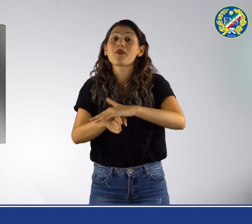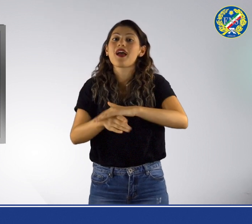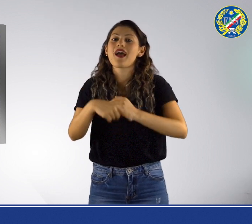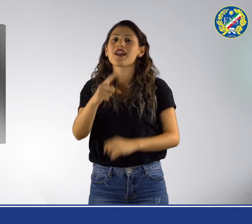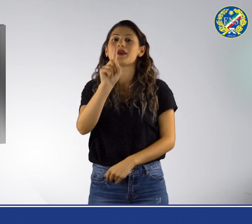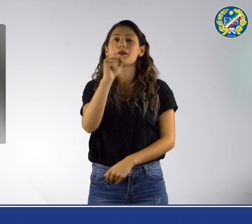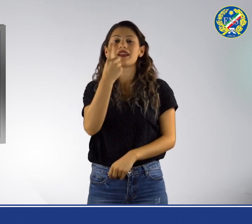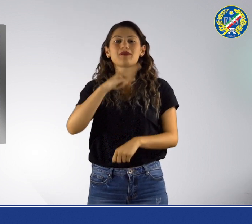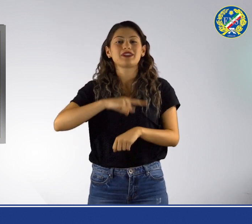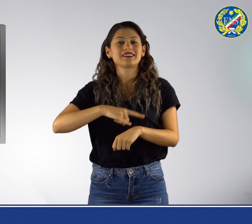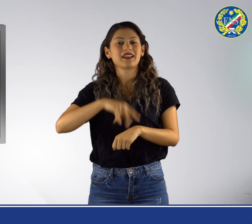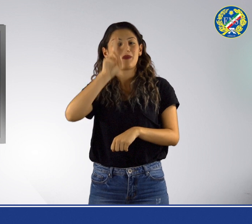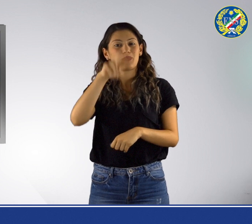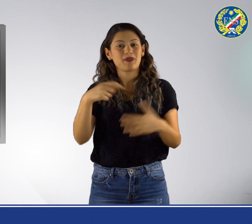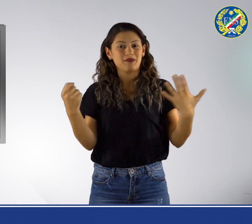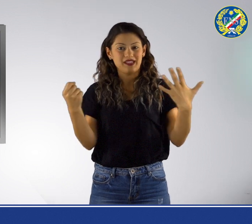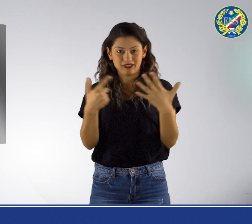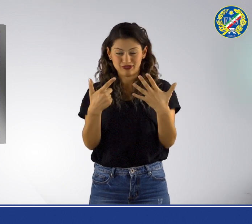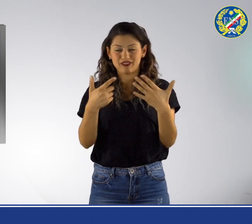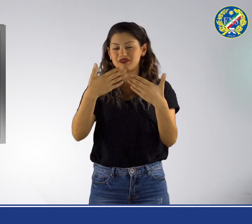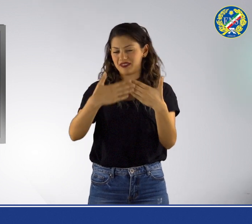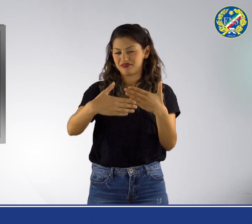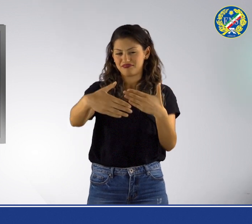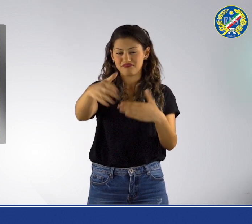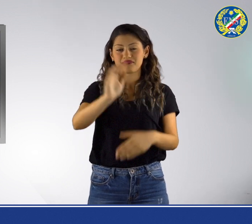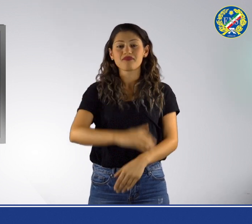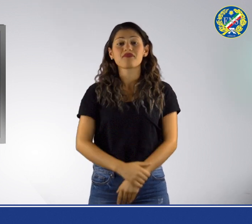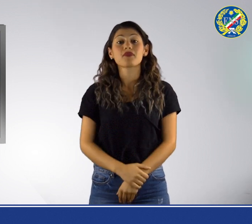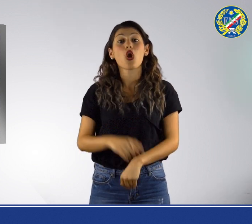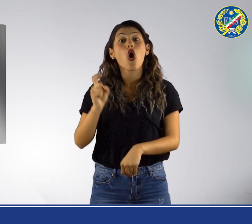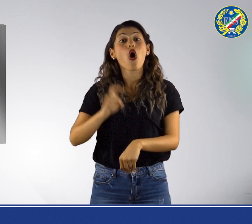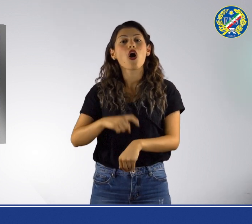esclusivamente dall'INPS. Il passaggio al nuovo sistema è previsto dal 1° Settembre 2017.